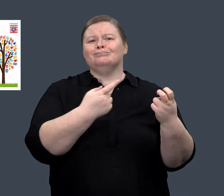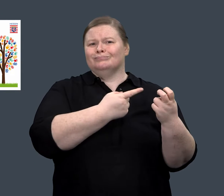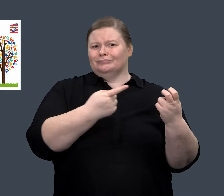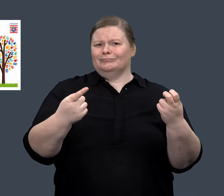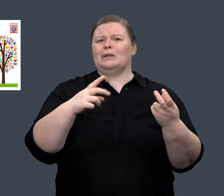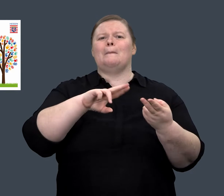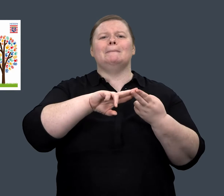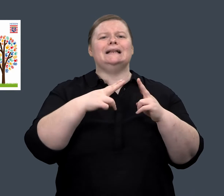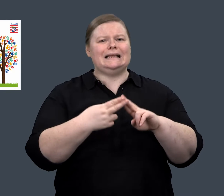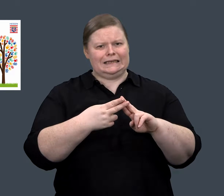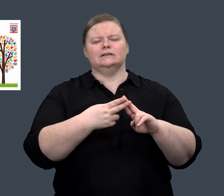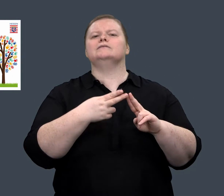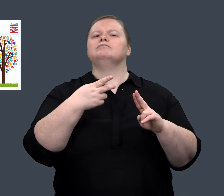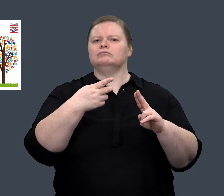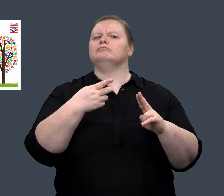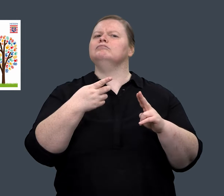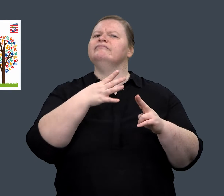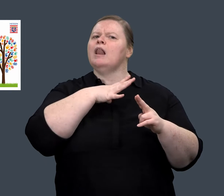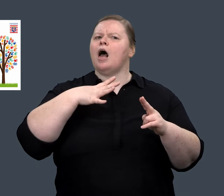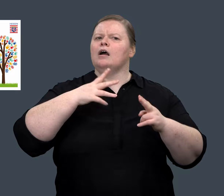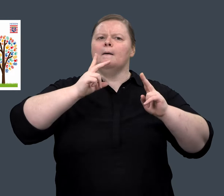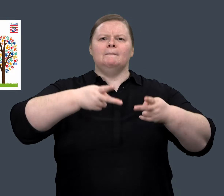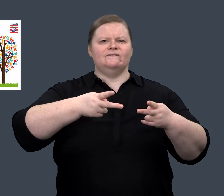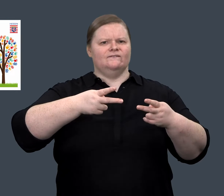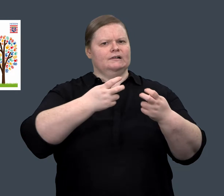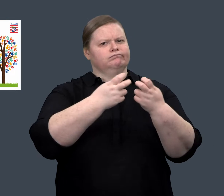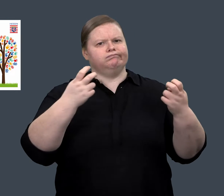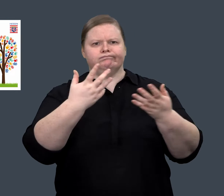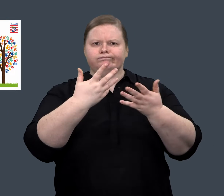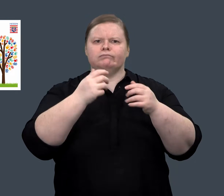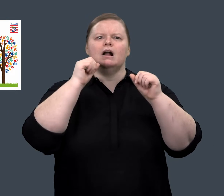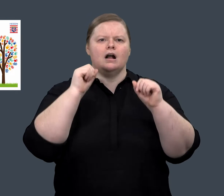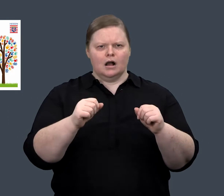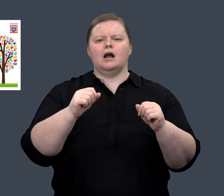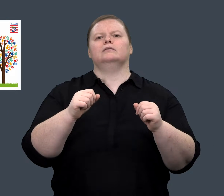Die Mitglieder werden von mir